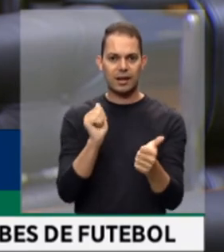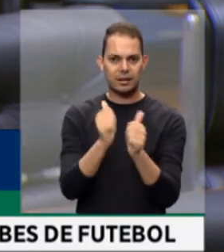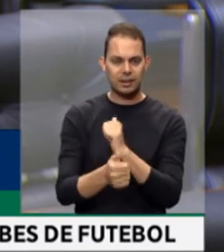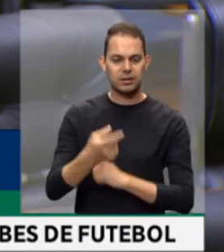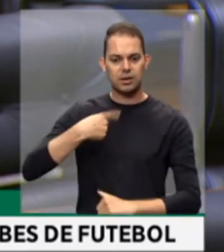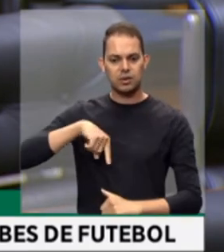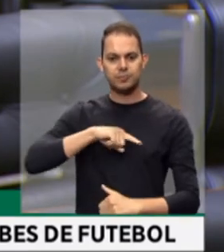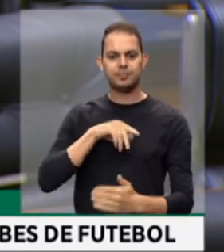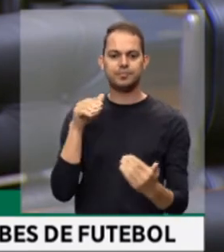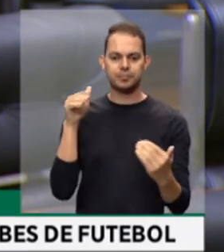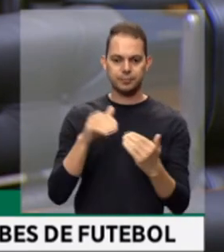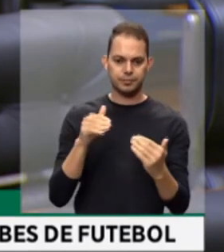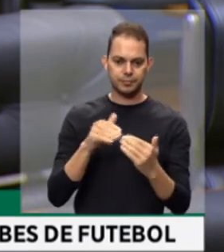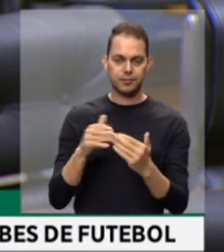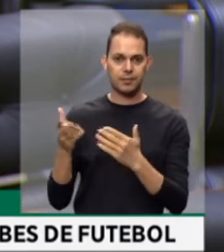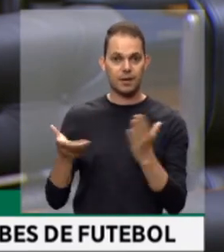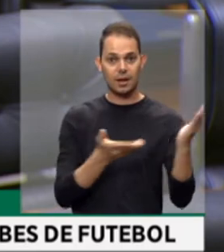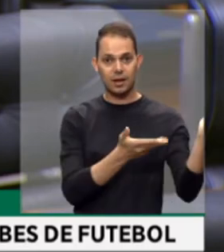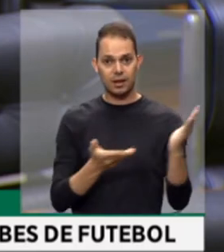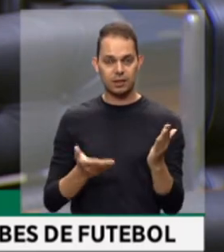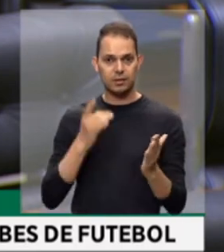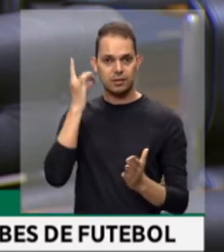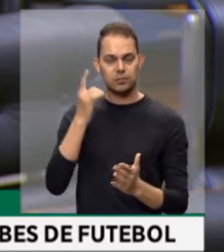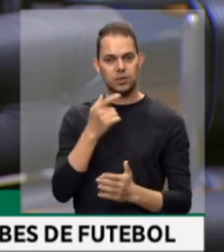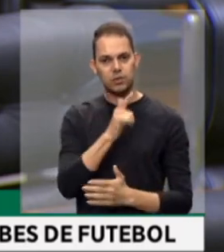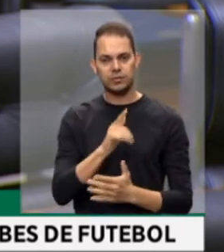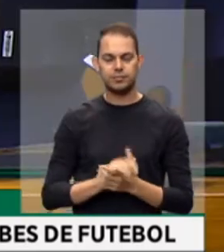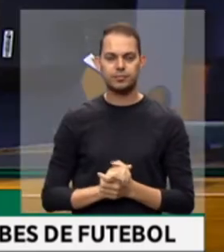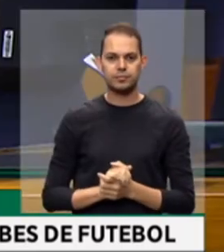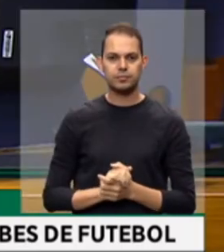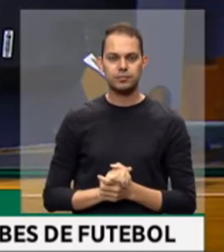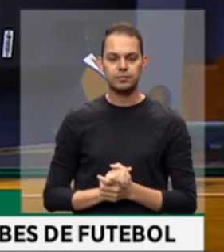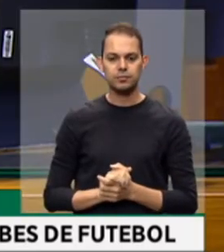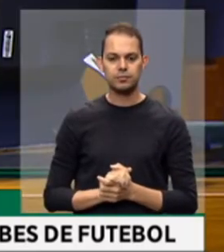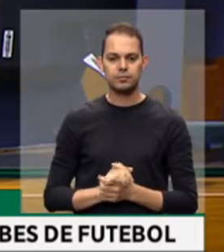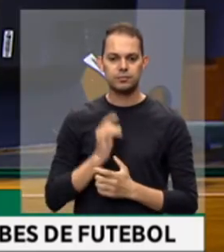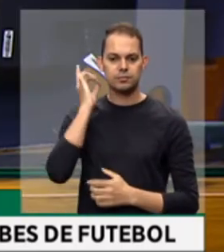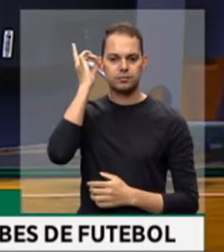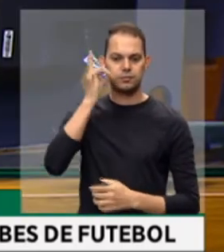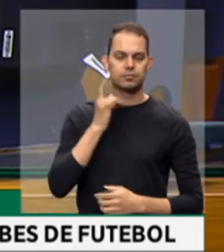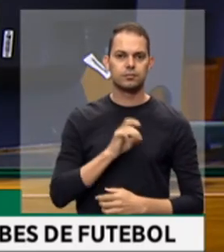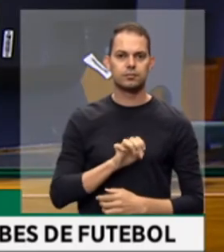INJUSTIÇA CONTRA MUITOS DOS ATLETAS BRASILEIROS POR ISSO NÓS SOMOS FAVORÁVEIS E AGORA SIM, PASSAR A PALAVRA PARA O NOSSO... DEPUTADO. E PREFEITO. -- [PRESIDENTE]: COM A